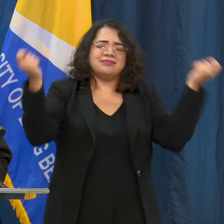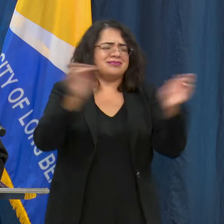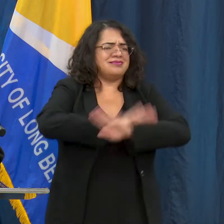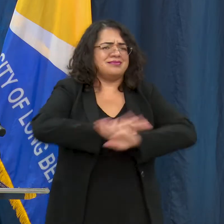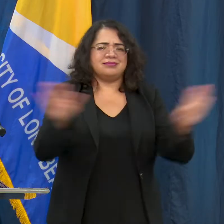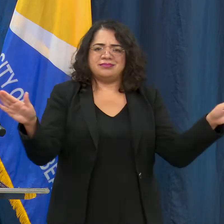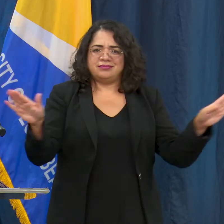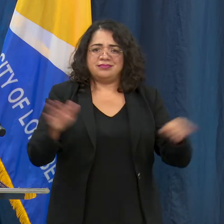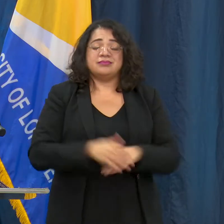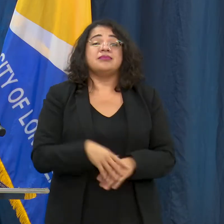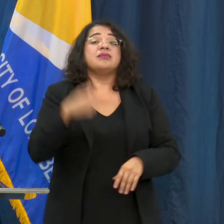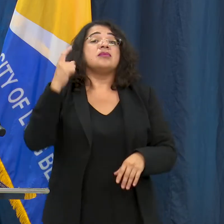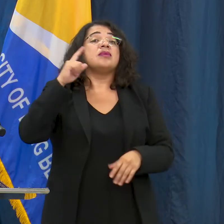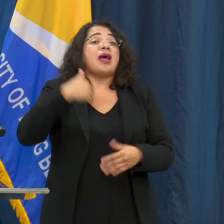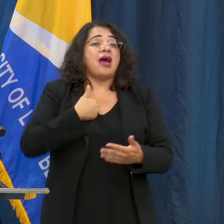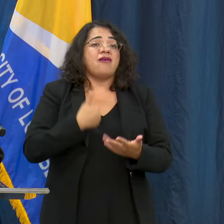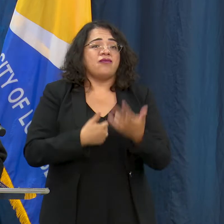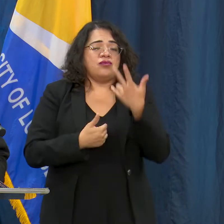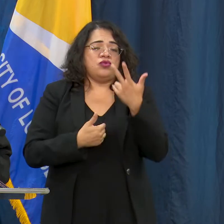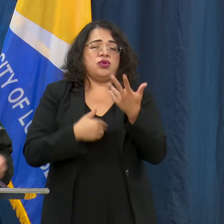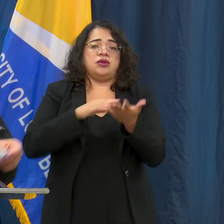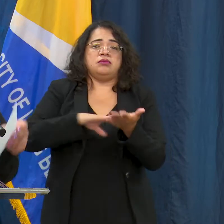los las protest asean pasado nos Ultima